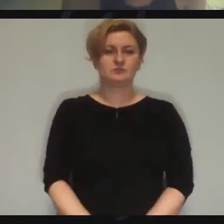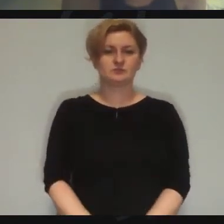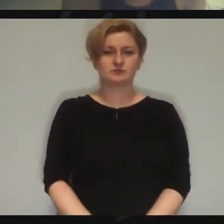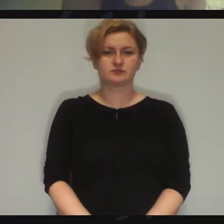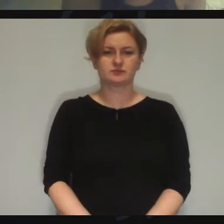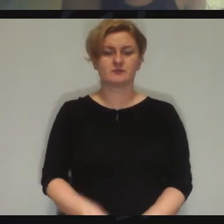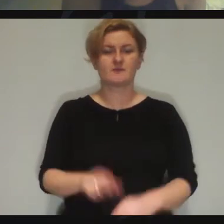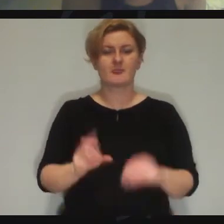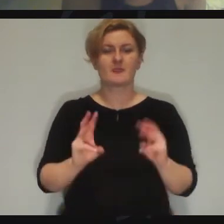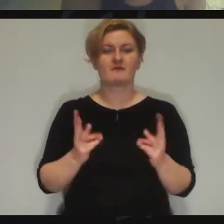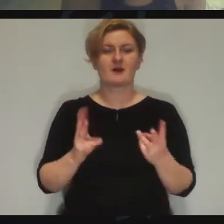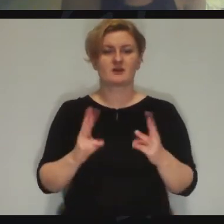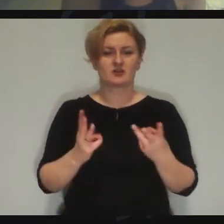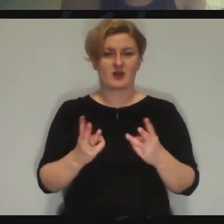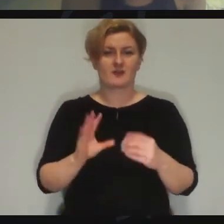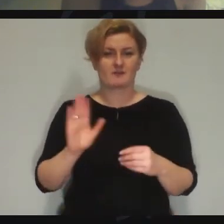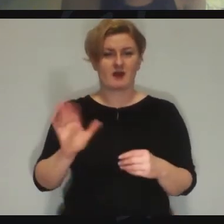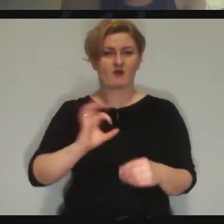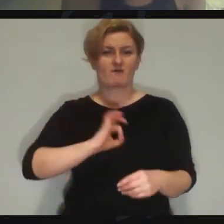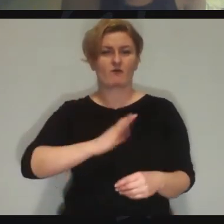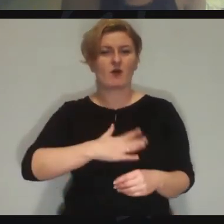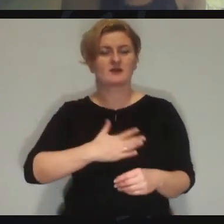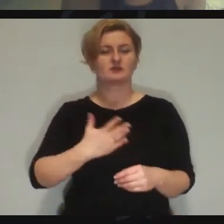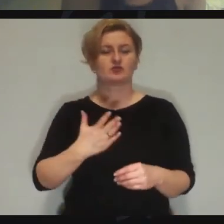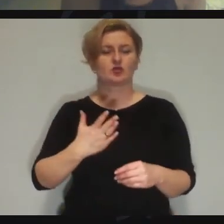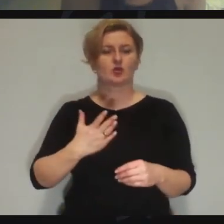Dominika: Czy te warsztaty maja swoją strukturę?